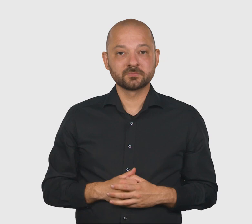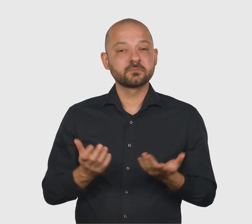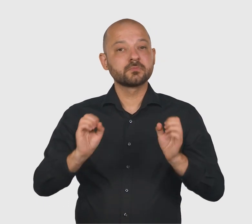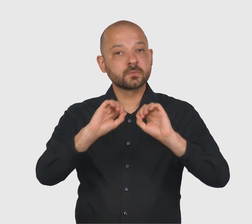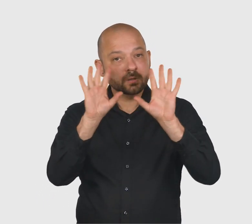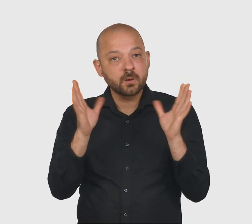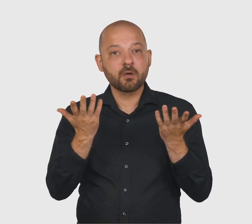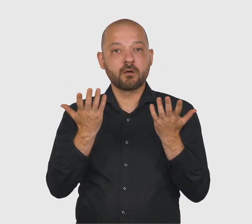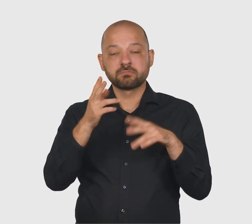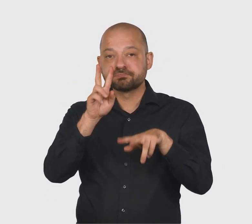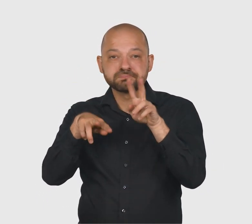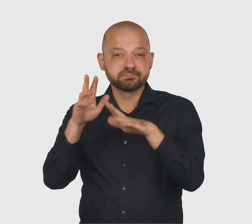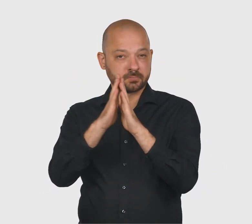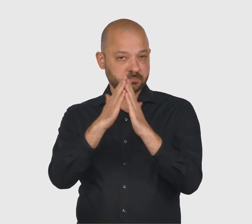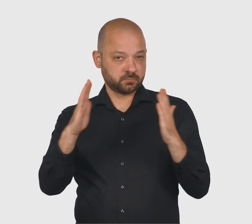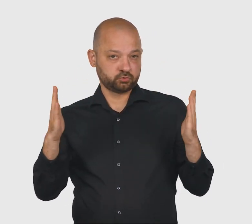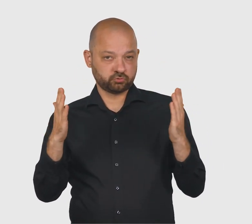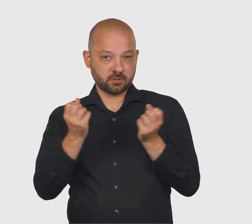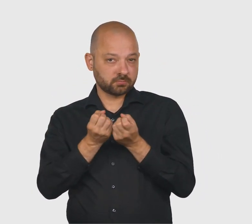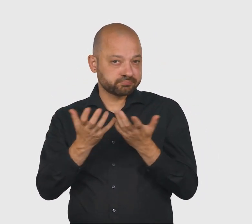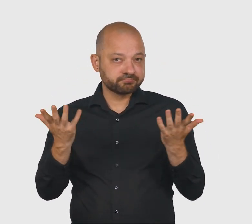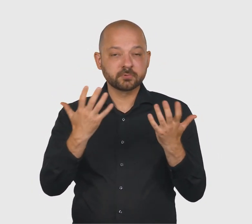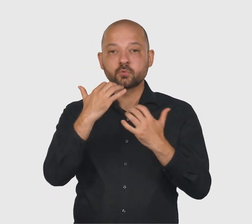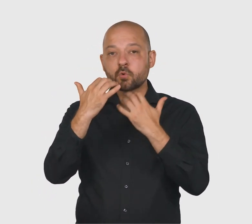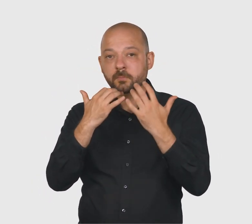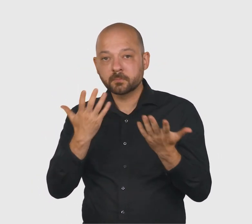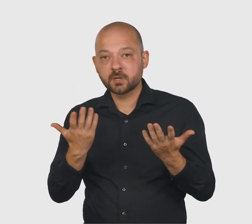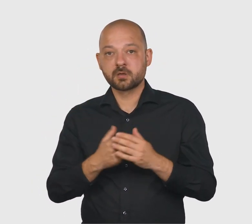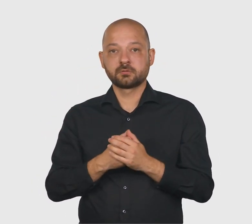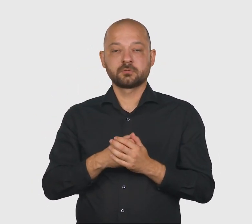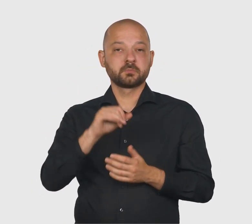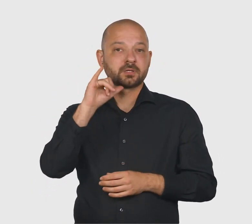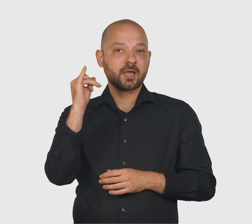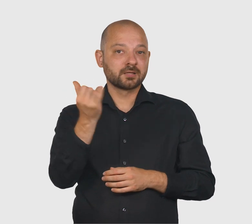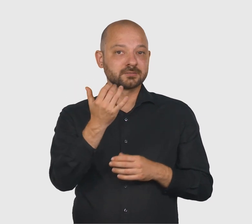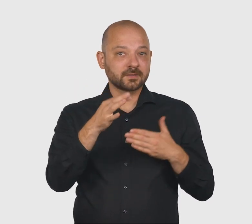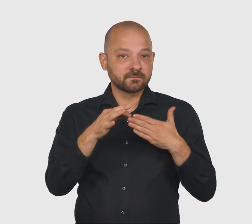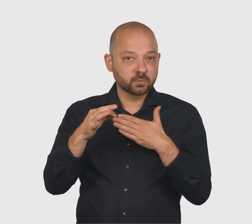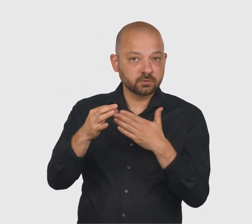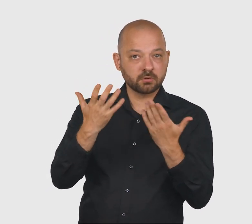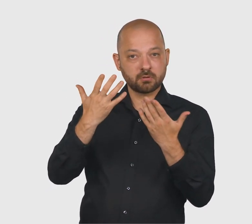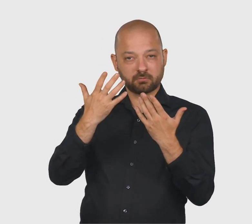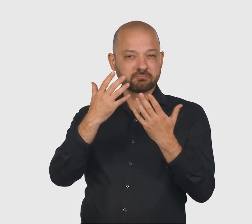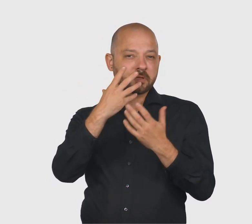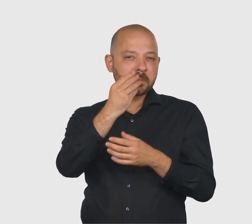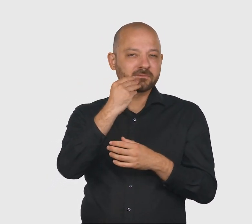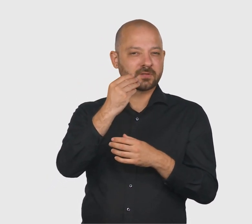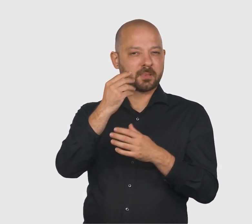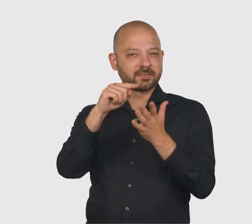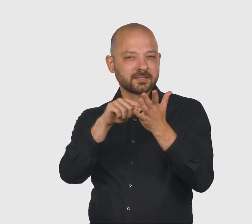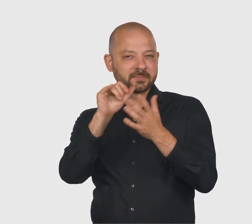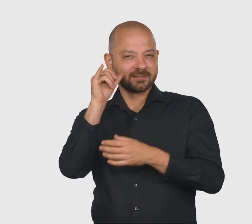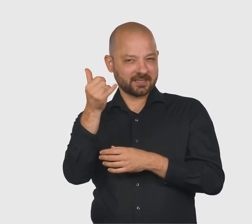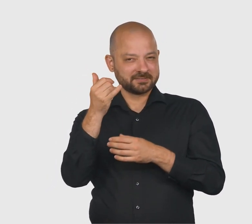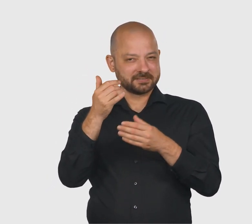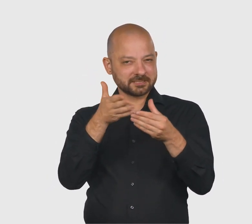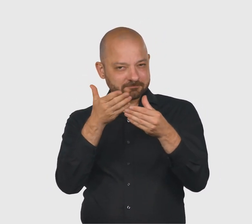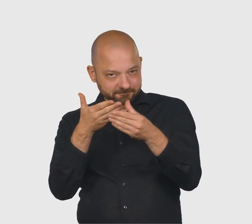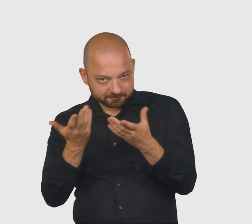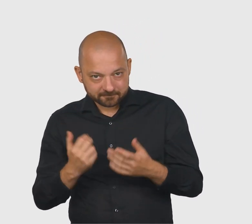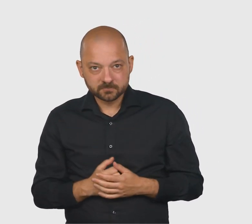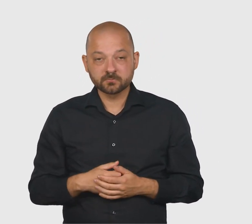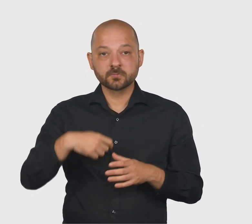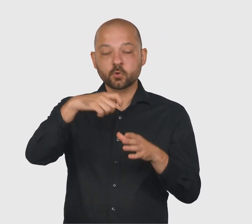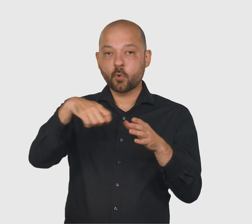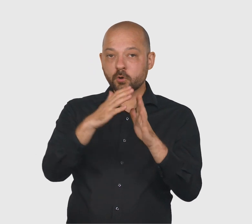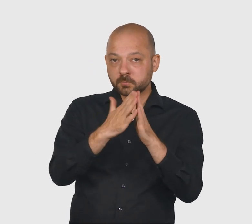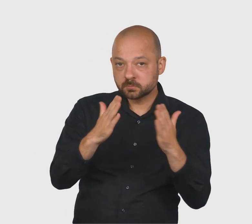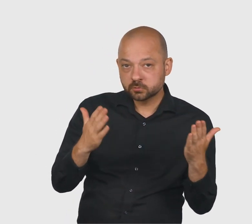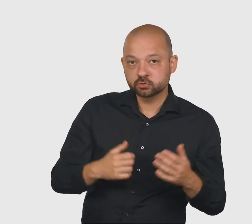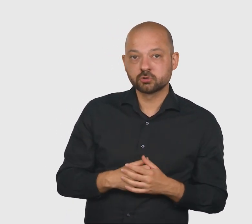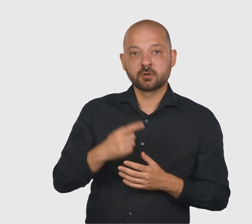Natürlich haben wir Bücher – Romane, Reiseführer, Kochbücher,